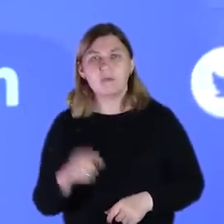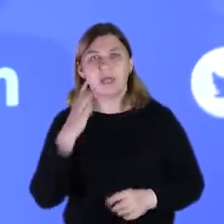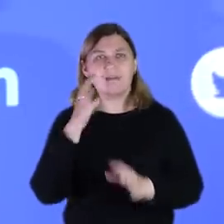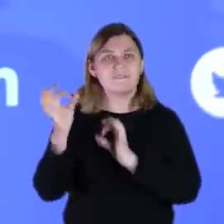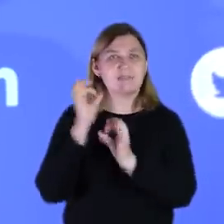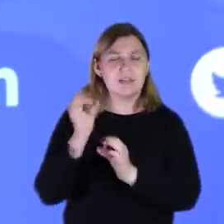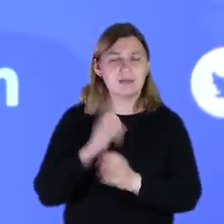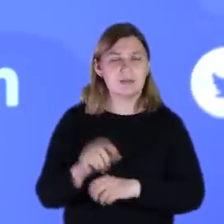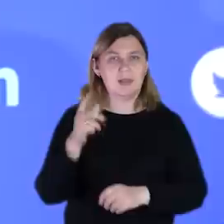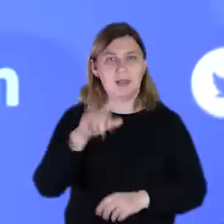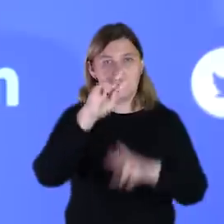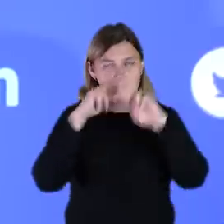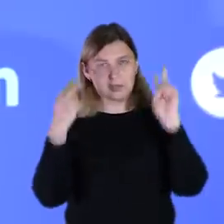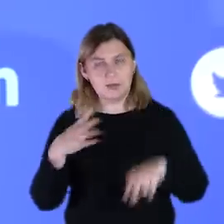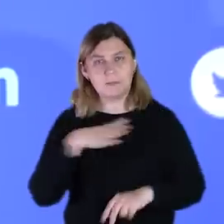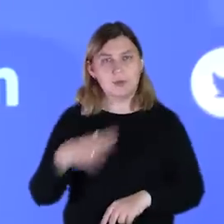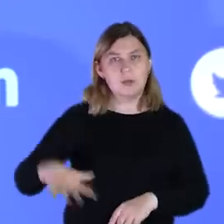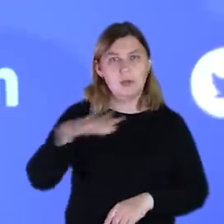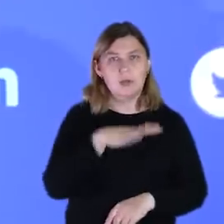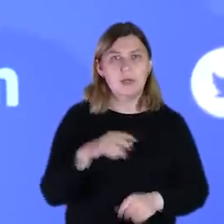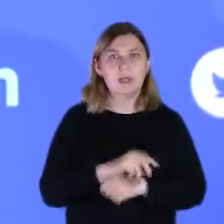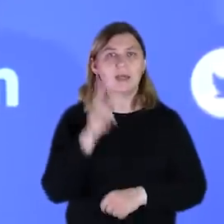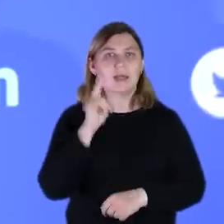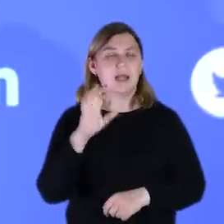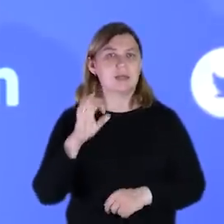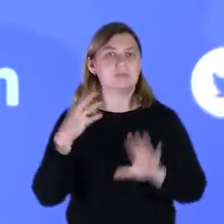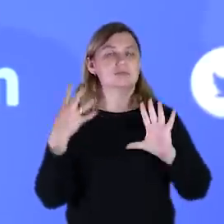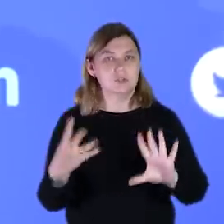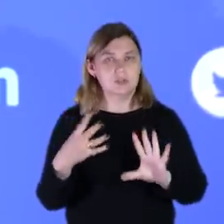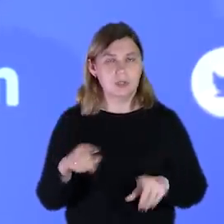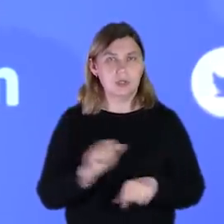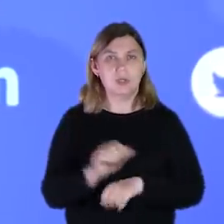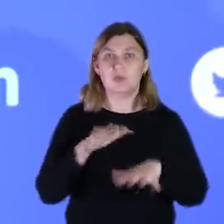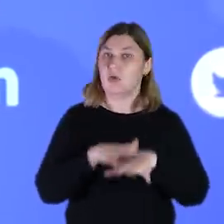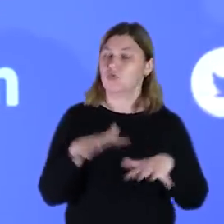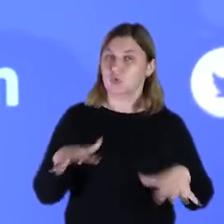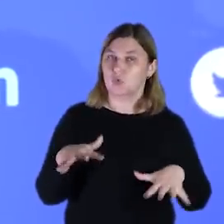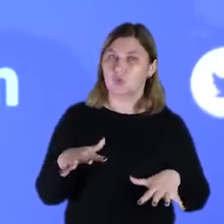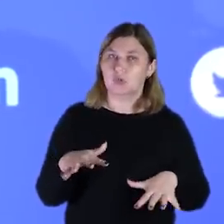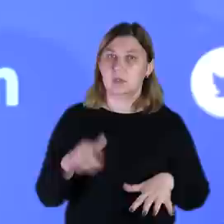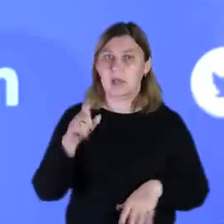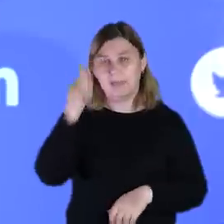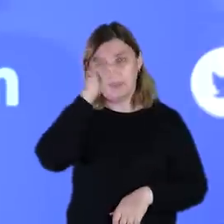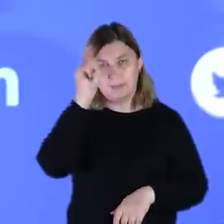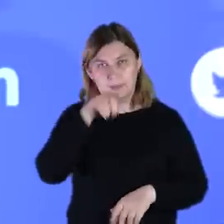litewski działał na terenie SRI DOK IX i również w bardzo dużym zakresie wywiad niemiecki.